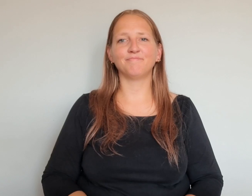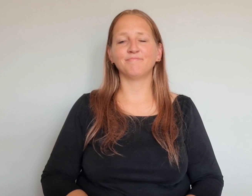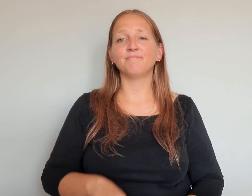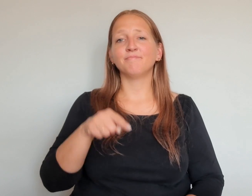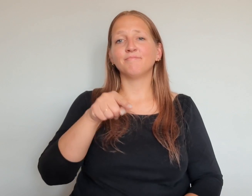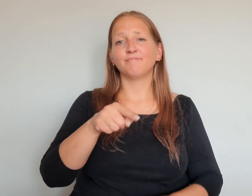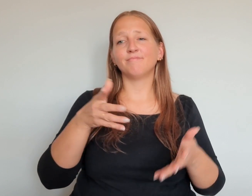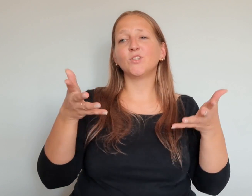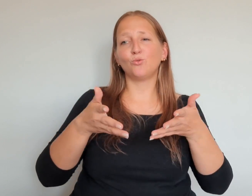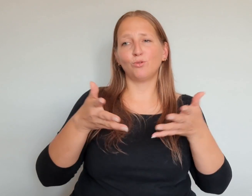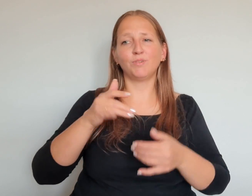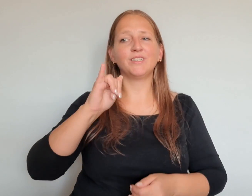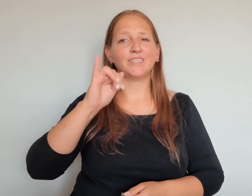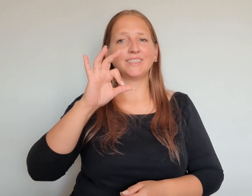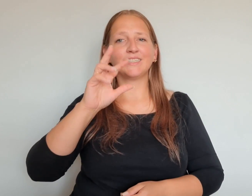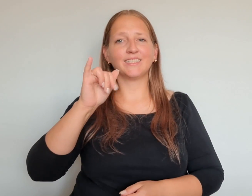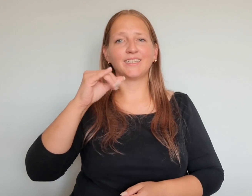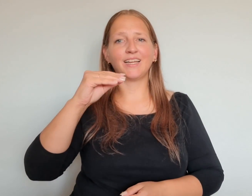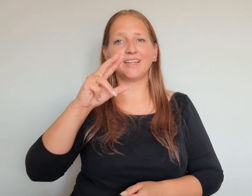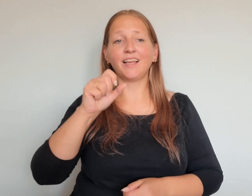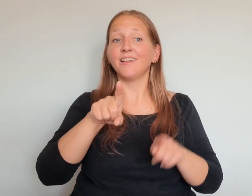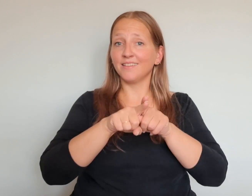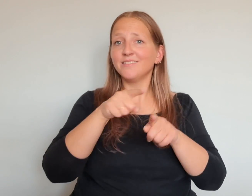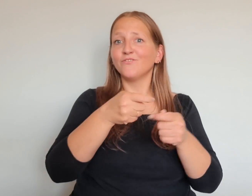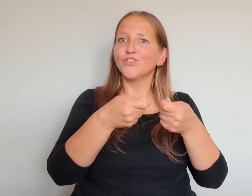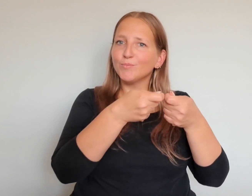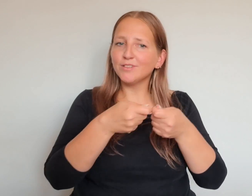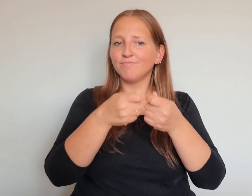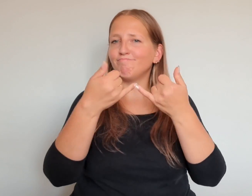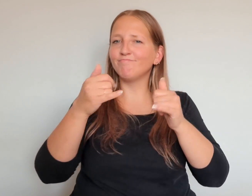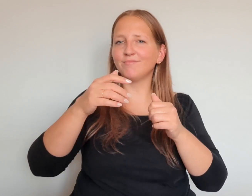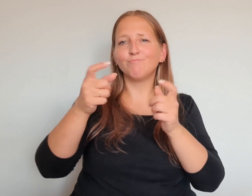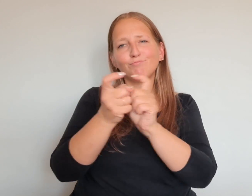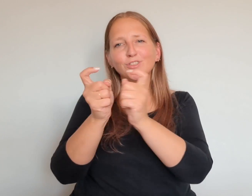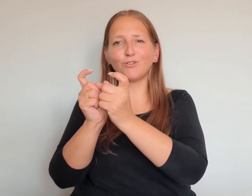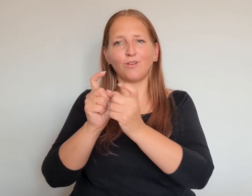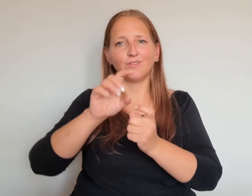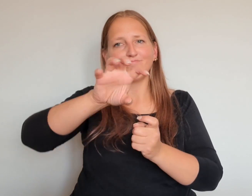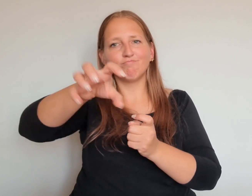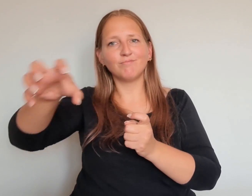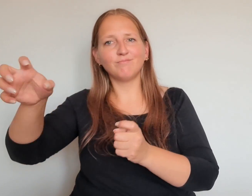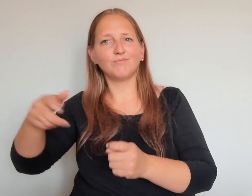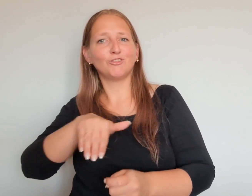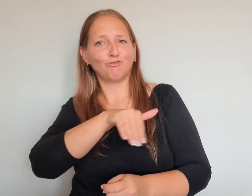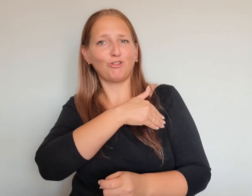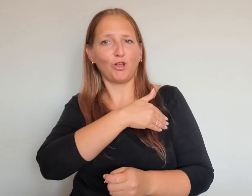Klub Iskierka współpracuje również z pobliskimi szkołami,